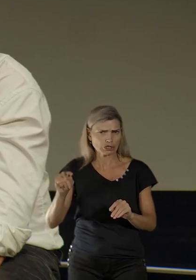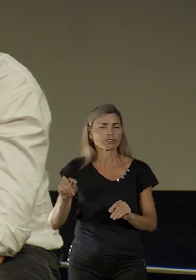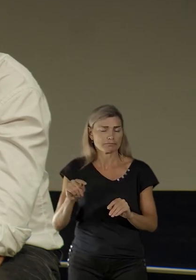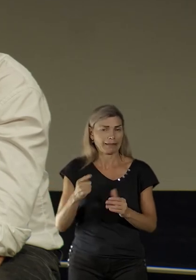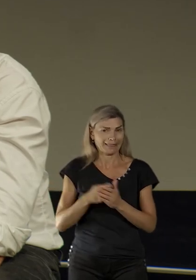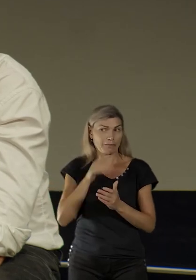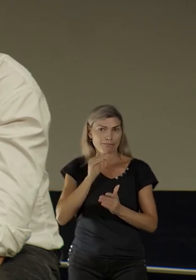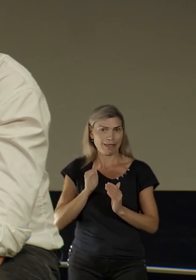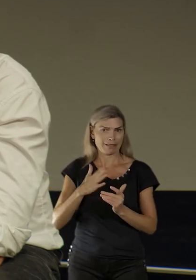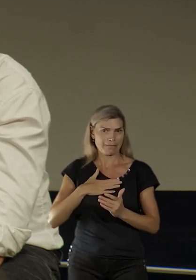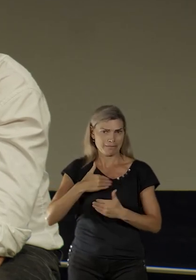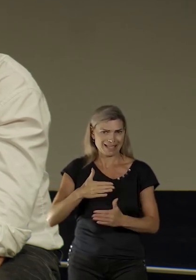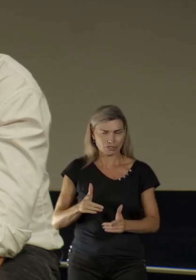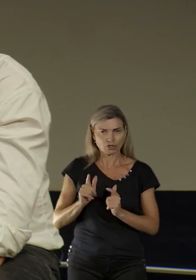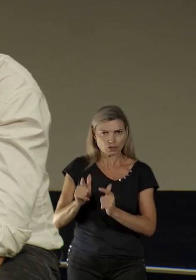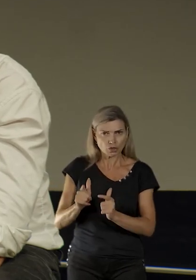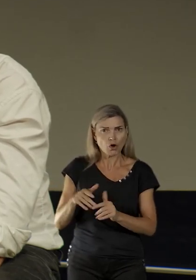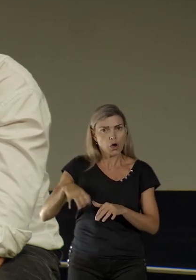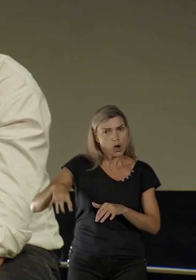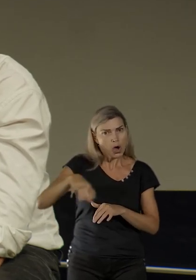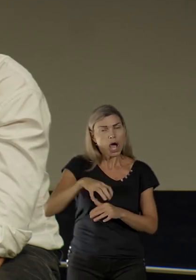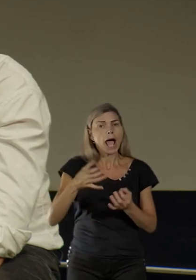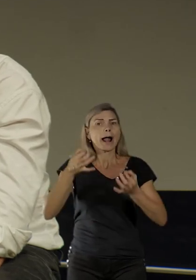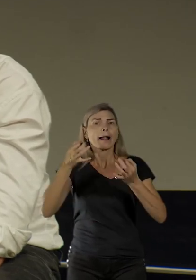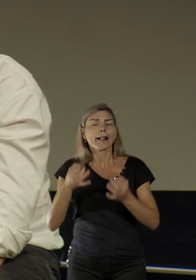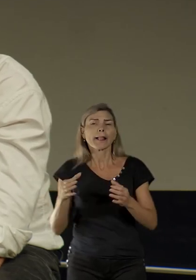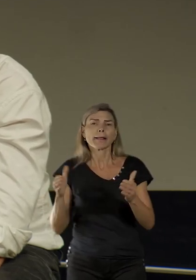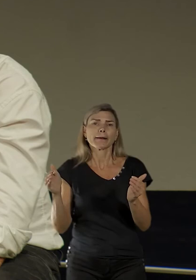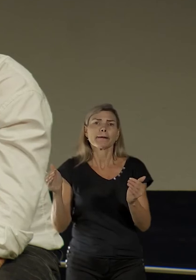A bylo by tam prostě jednoduše menší množství aut.